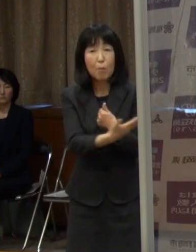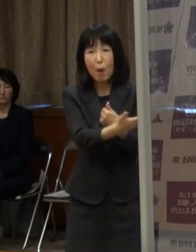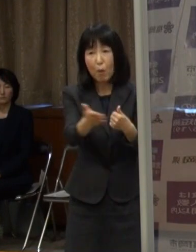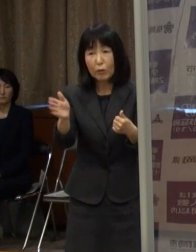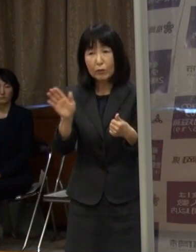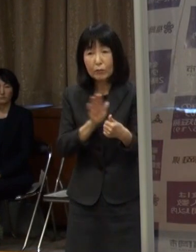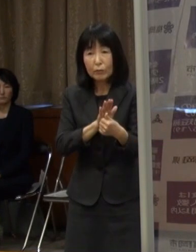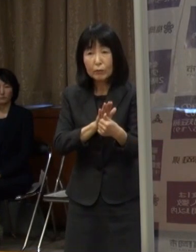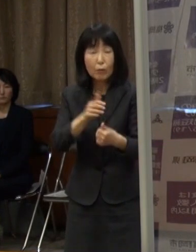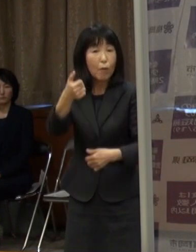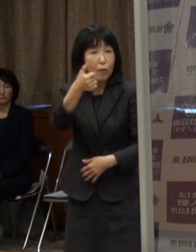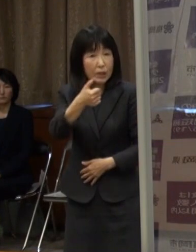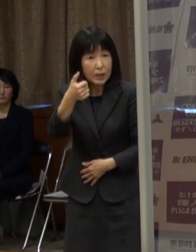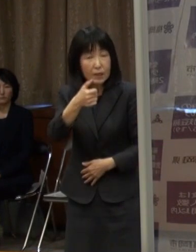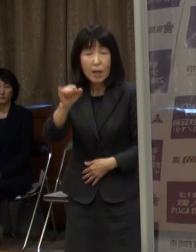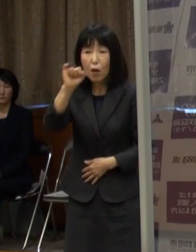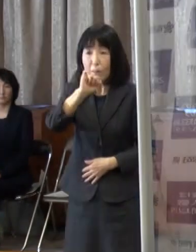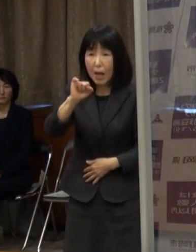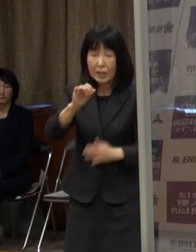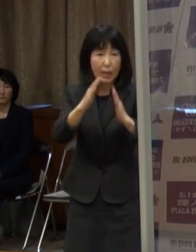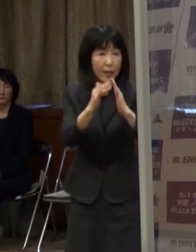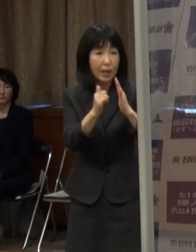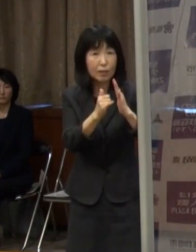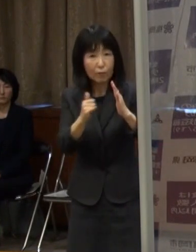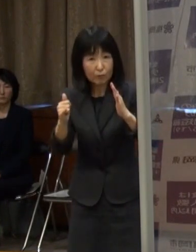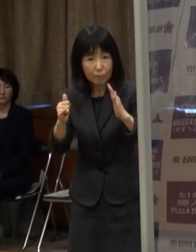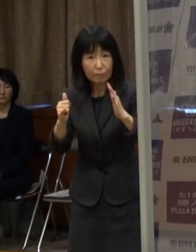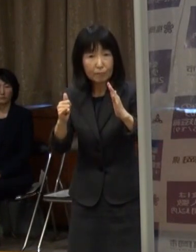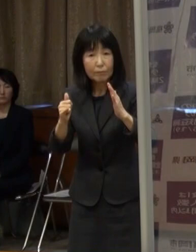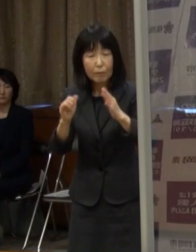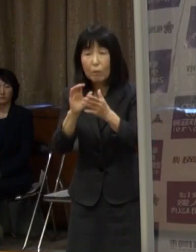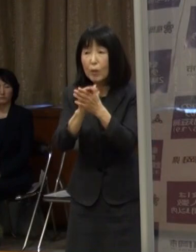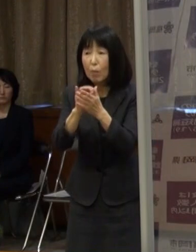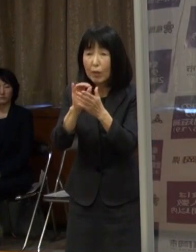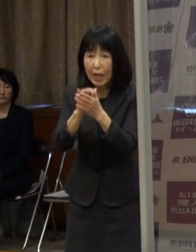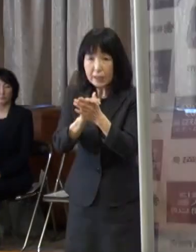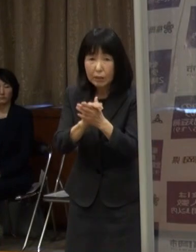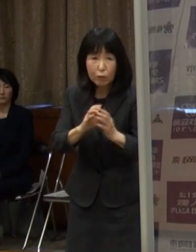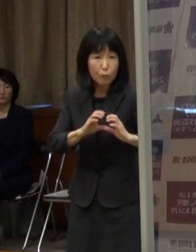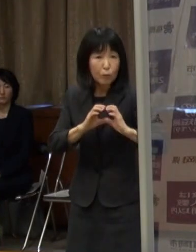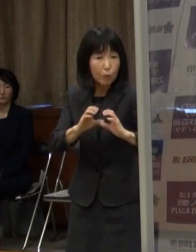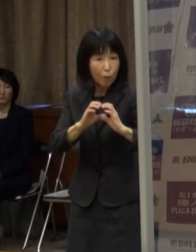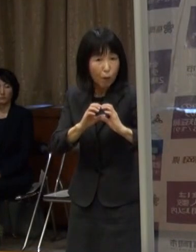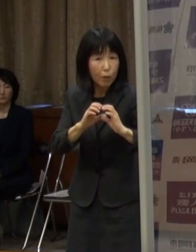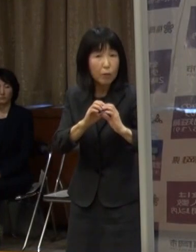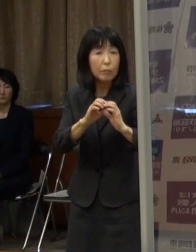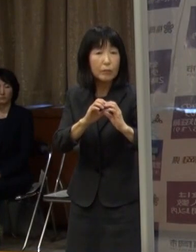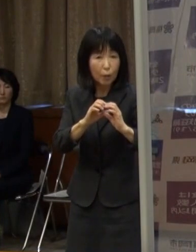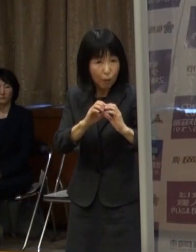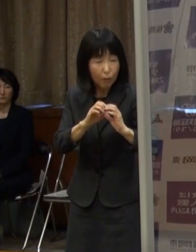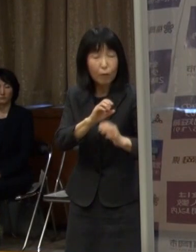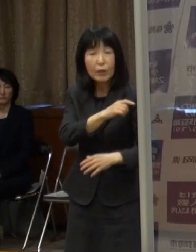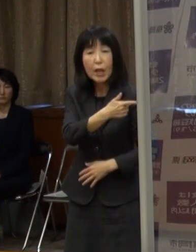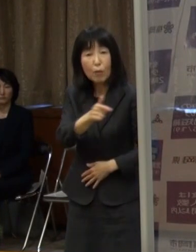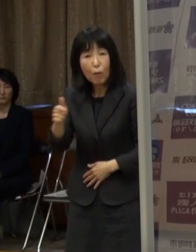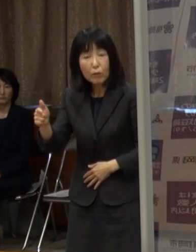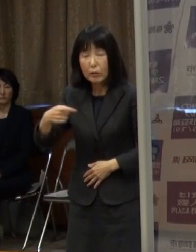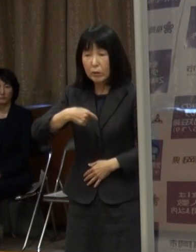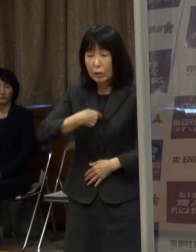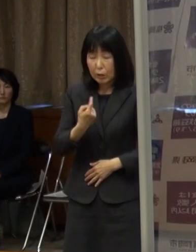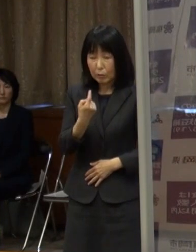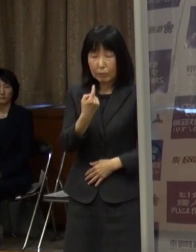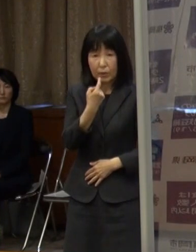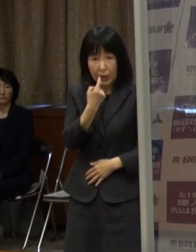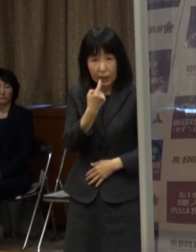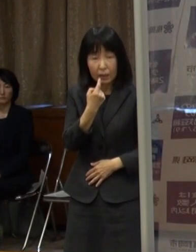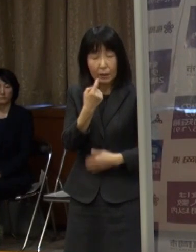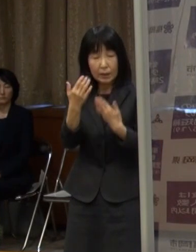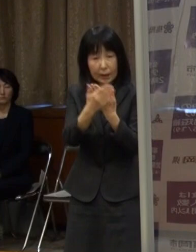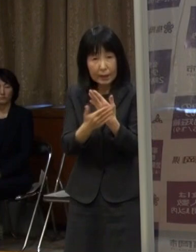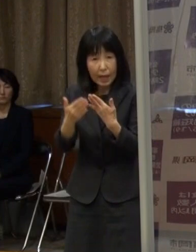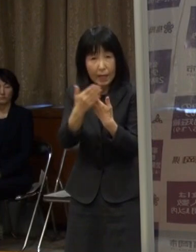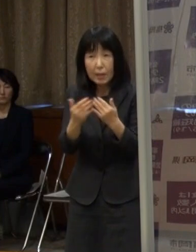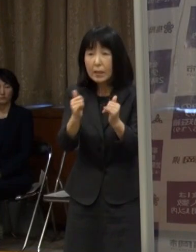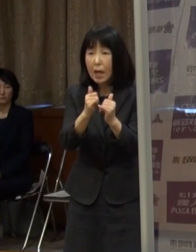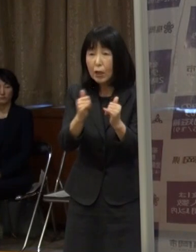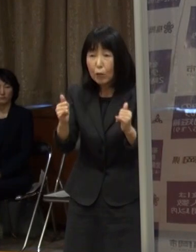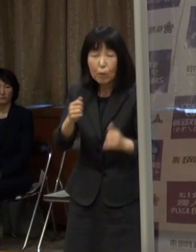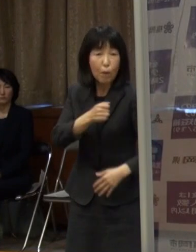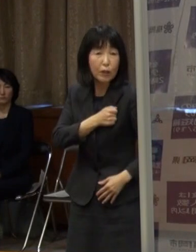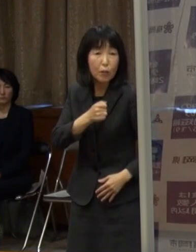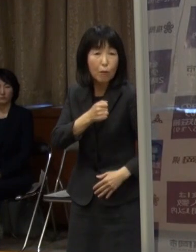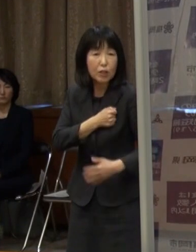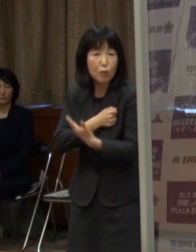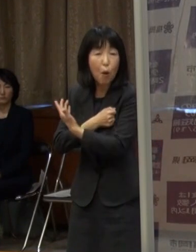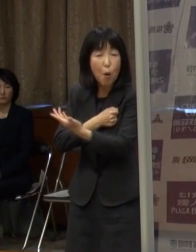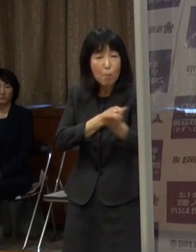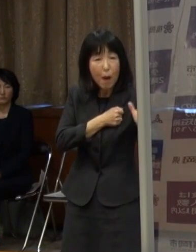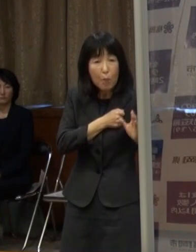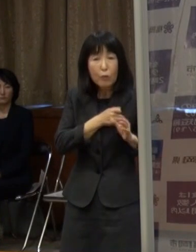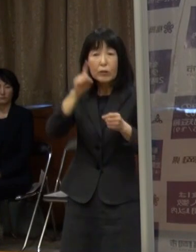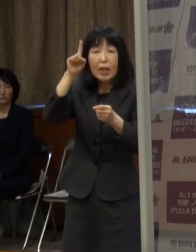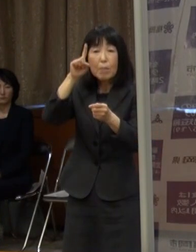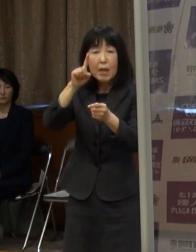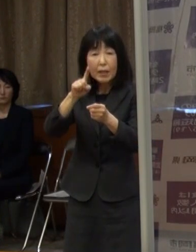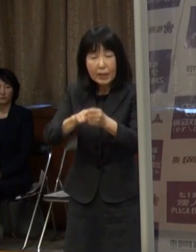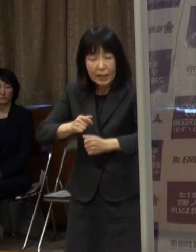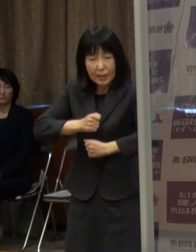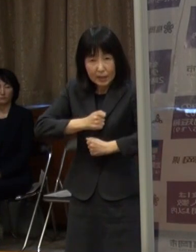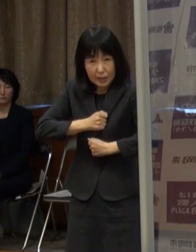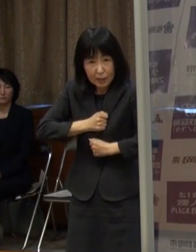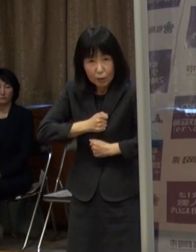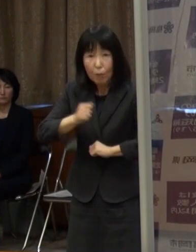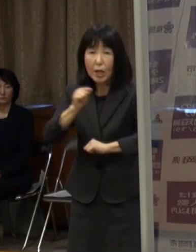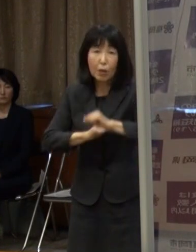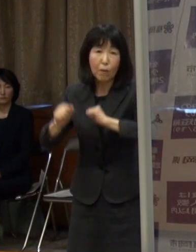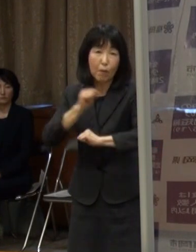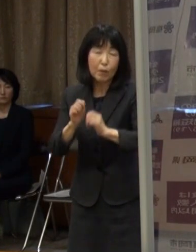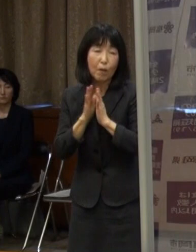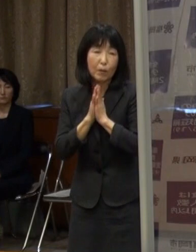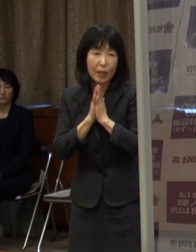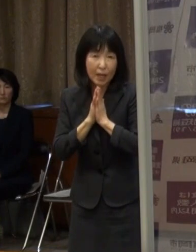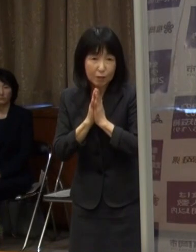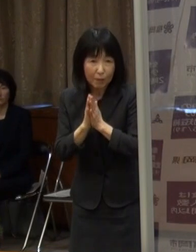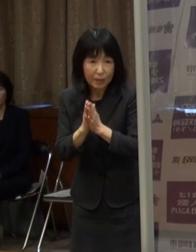おじいちゃん おばあちゃん ご家族の皆さん お友達 恋人 自分自身にとって 大切な人の命を守る このために慎重な行動をよろしくお願い申し上げます